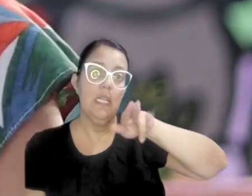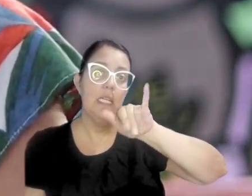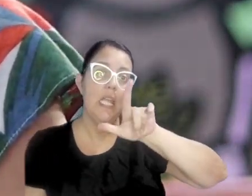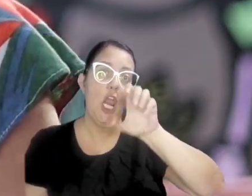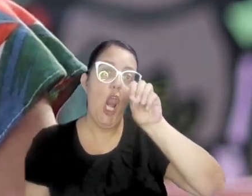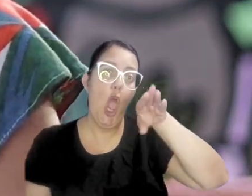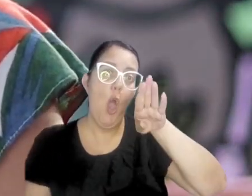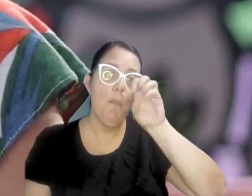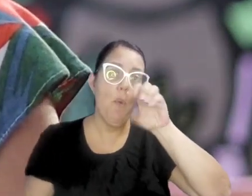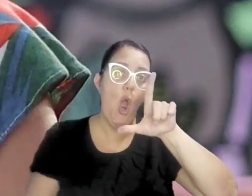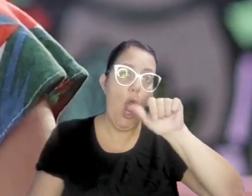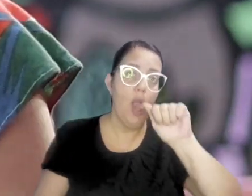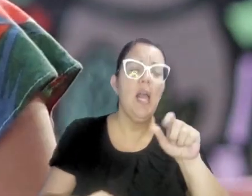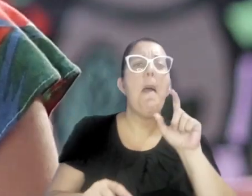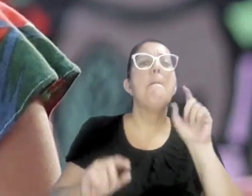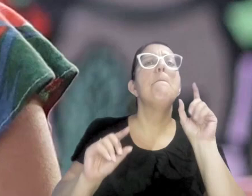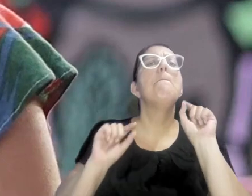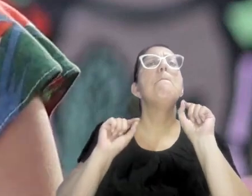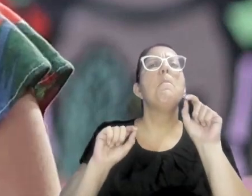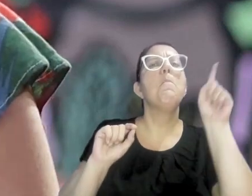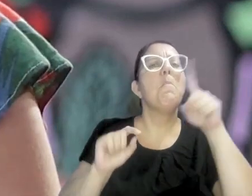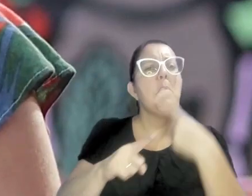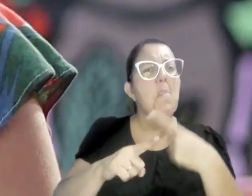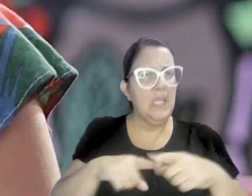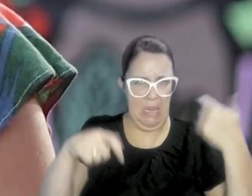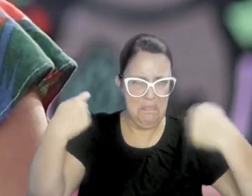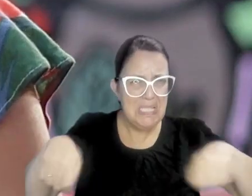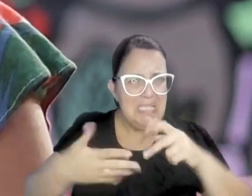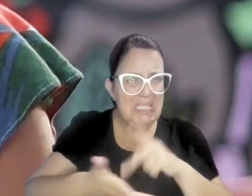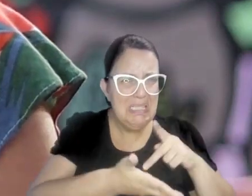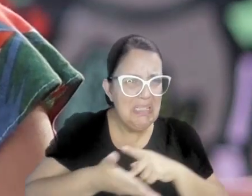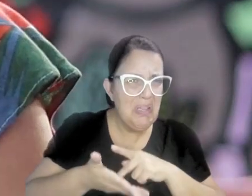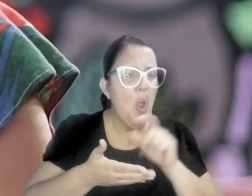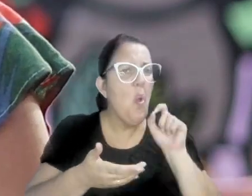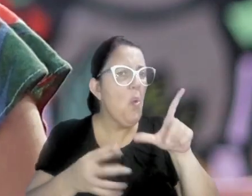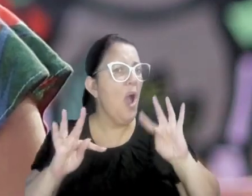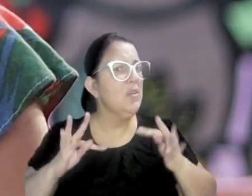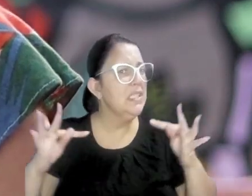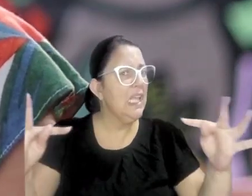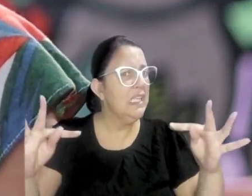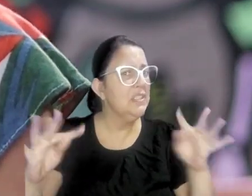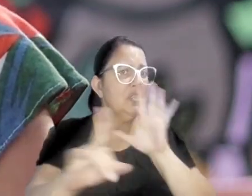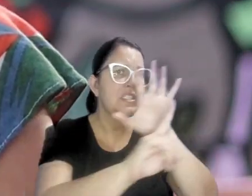então, de fato, precisaria se pensar: para quê? Para quem? Precisamos mesmo? Quais seriam as alternativas tecnológicas menos impactantes?